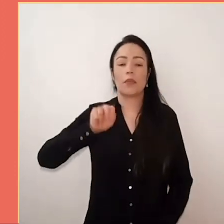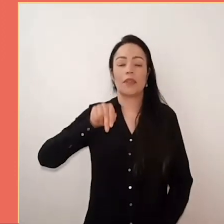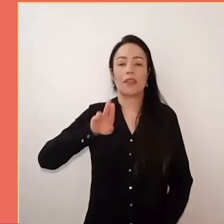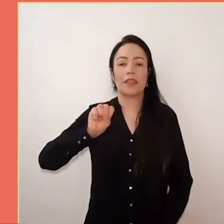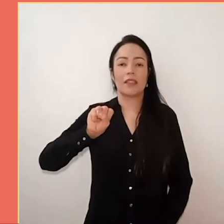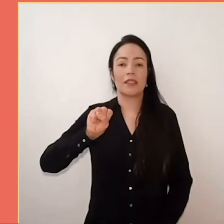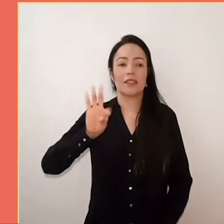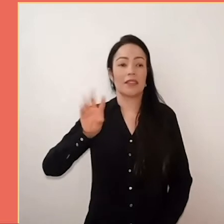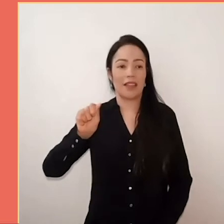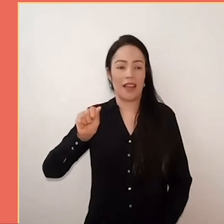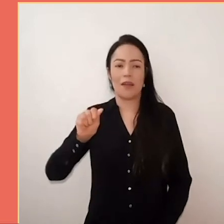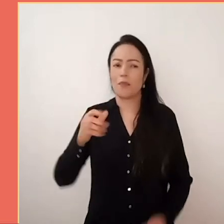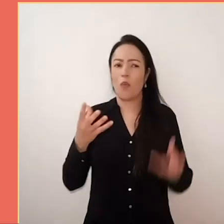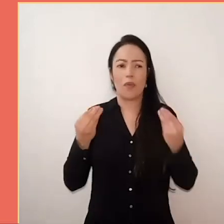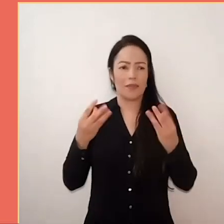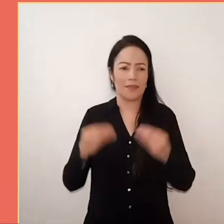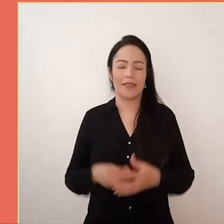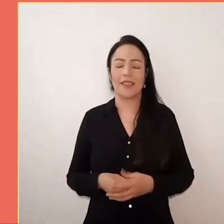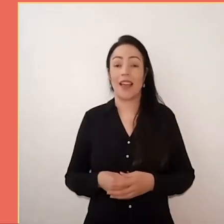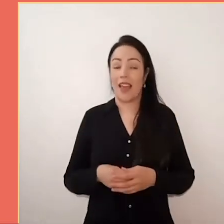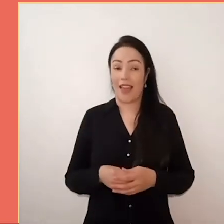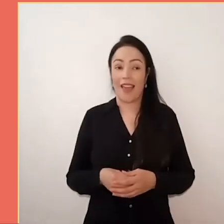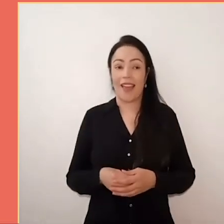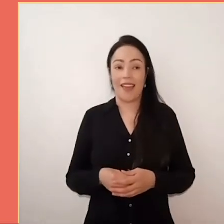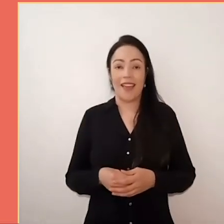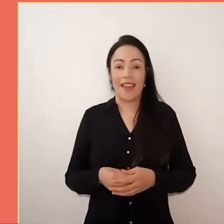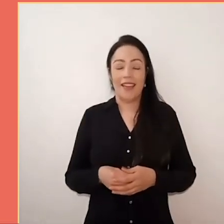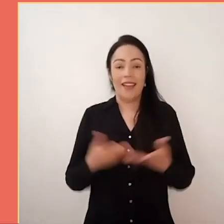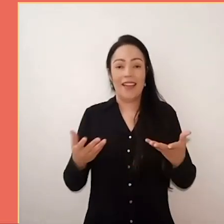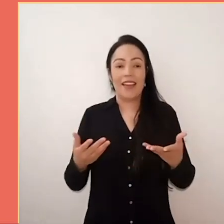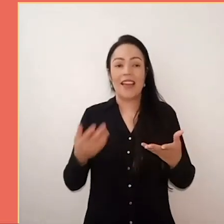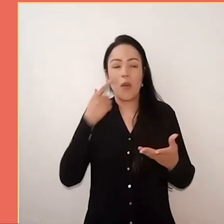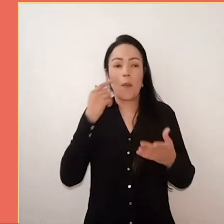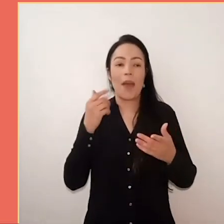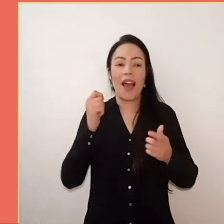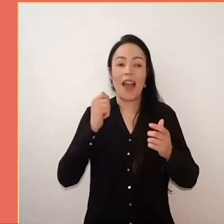que é a biografia da Teuda Bara, que é uma atriz nossa muito querida,